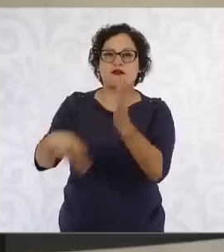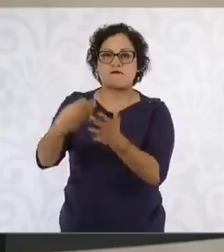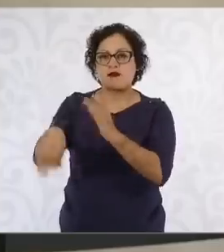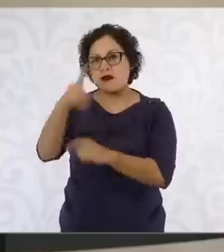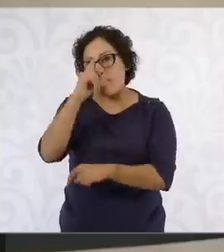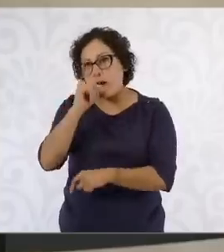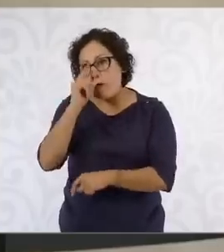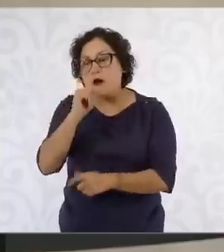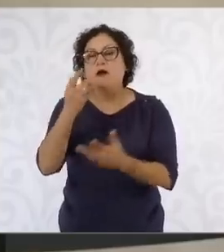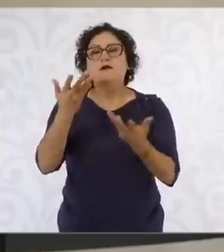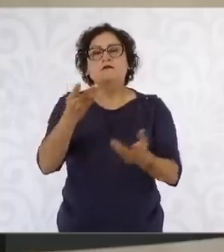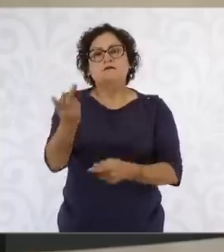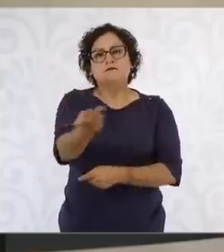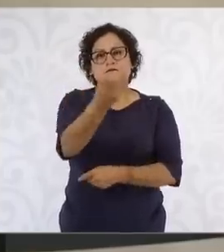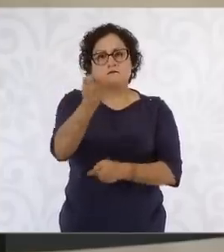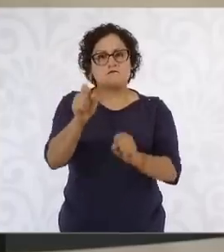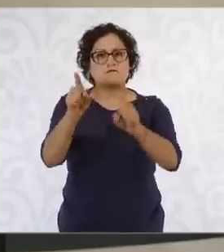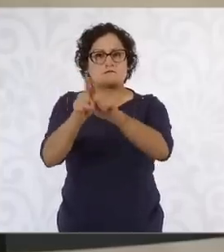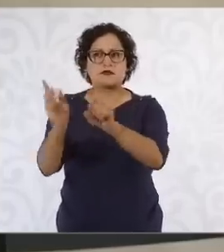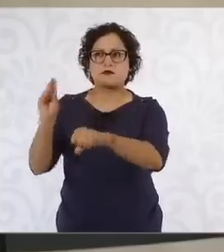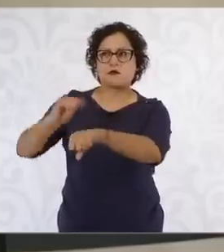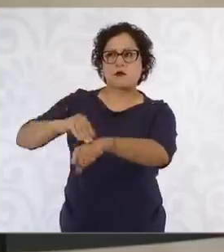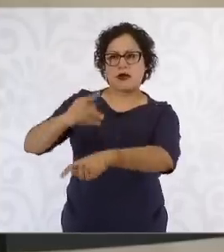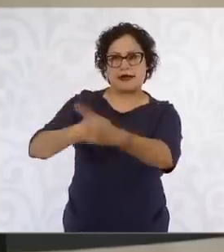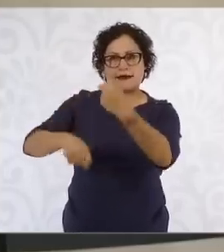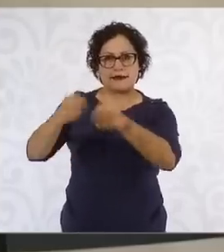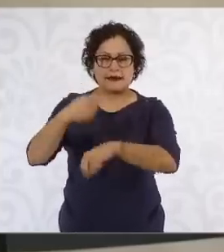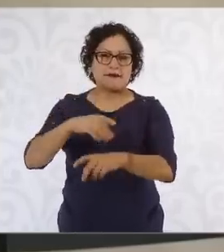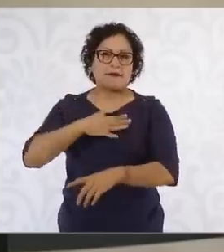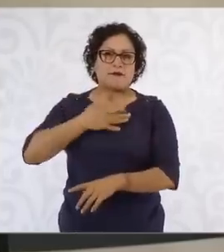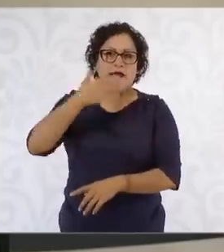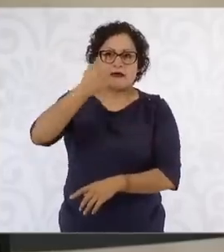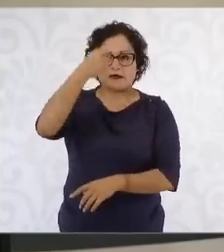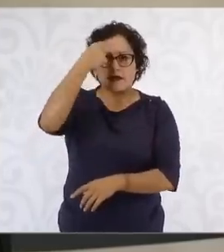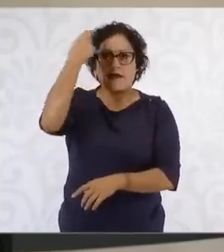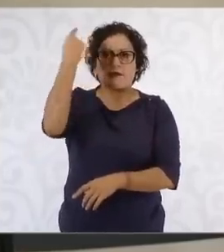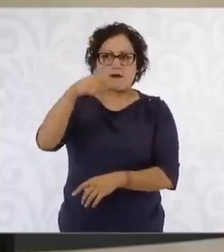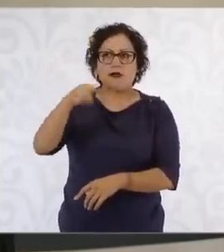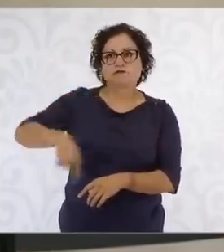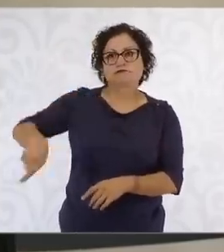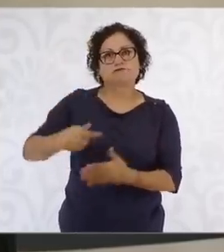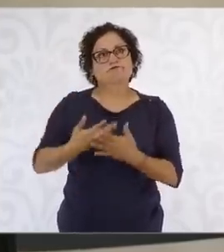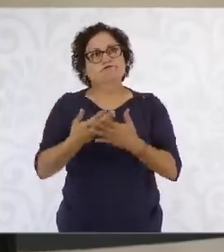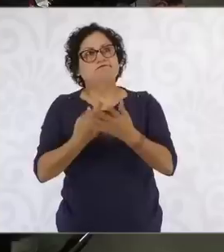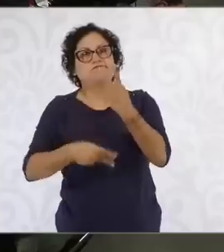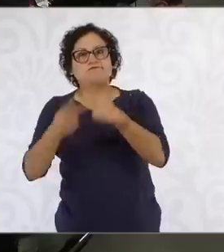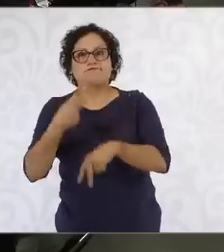que pues ya también las están esperando para la economía de los que menos tienen gracias a ver si